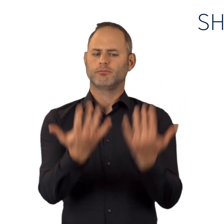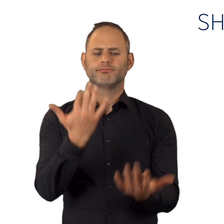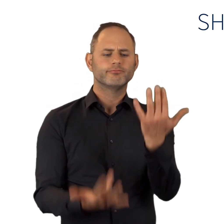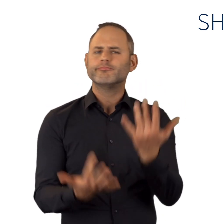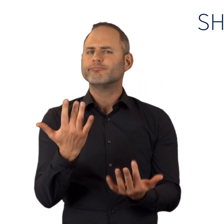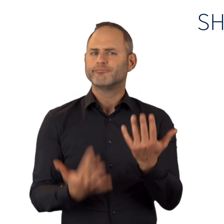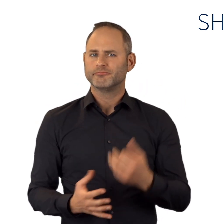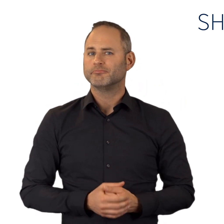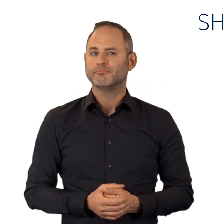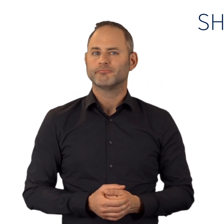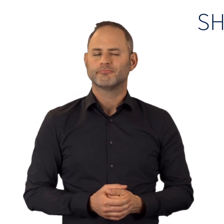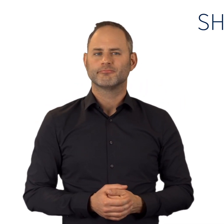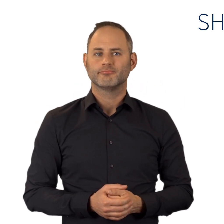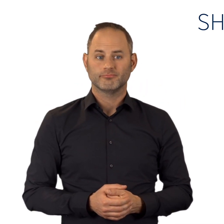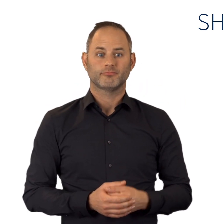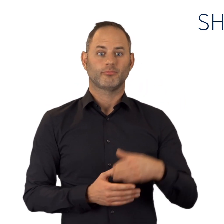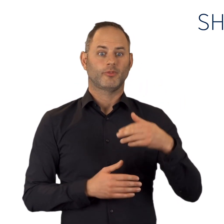Auszählung